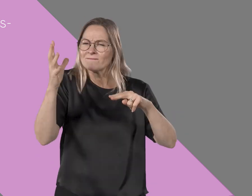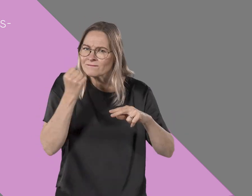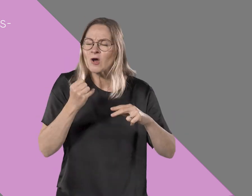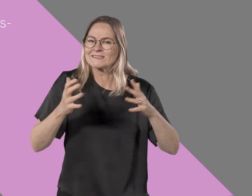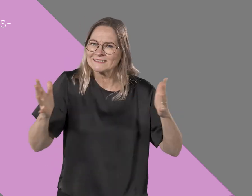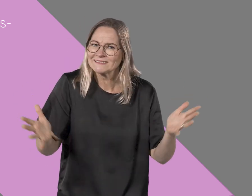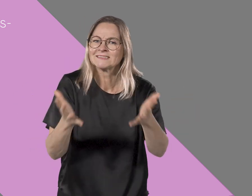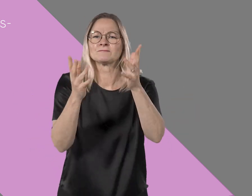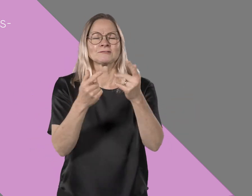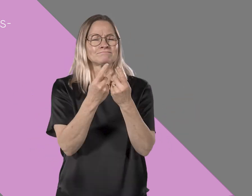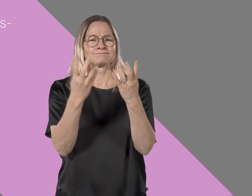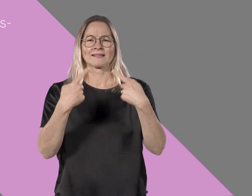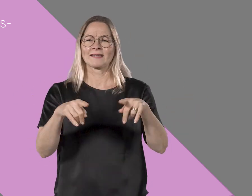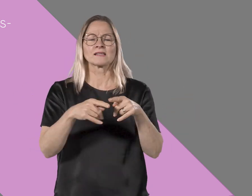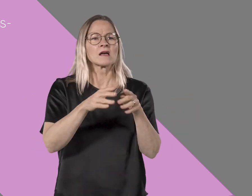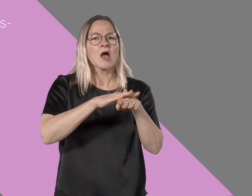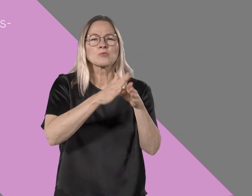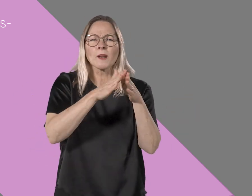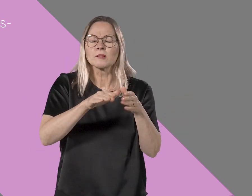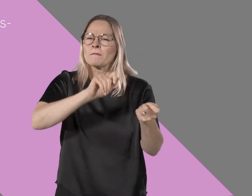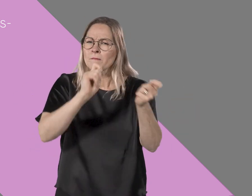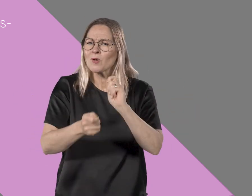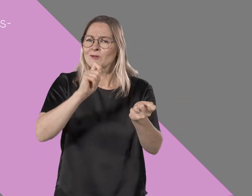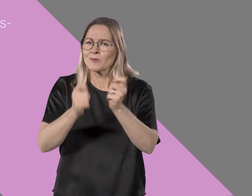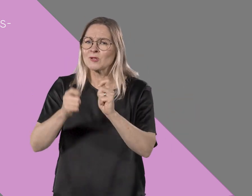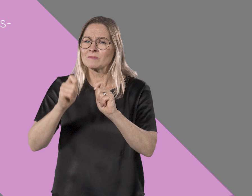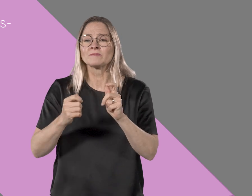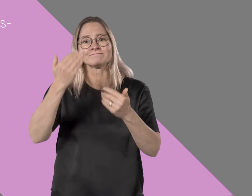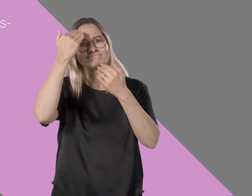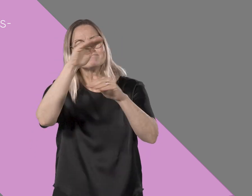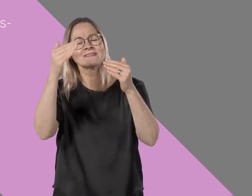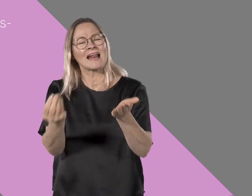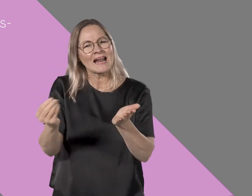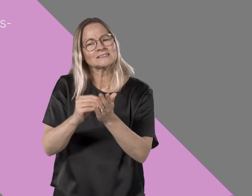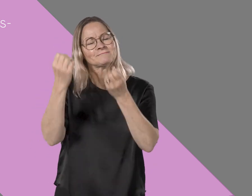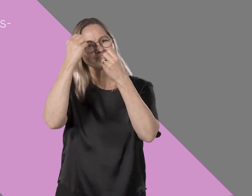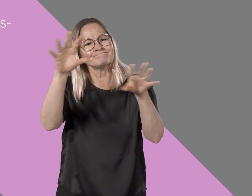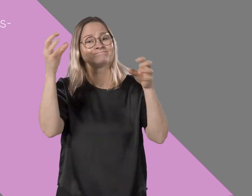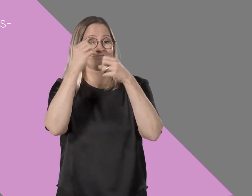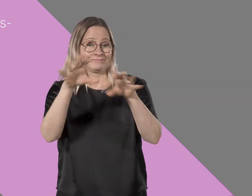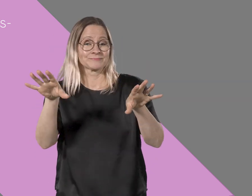voidaan edistää myös muuttamalla käytäntöjä ja lisäämällä tietoisuutta.